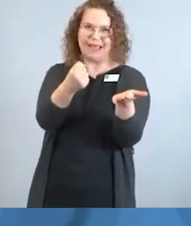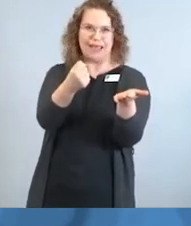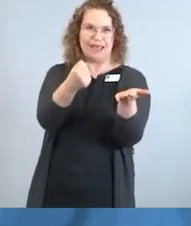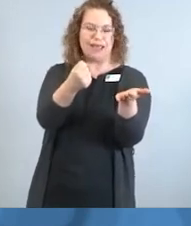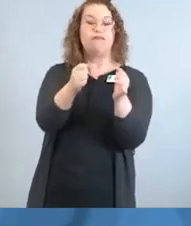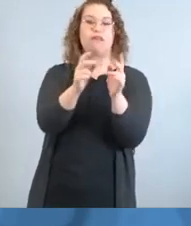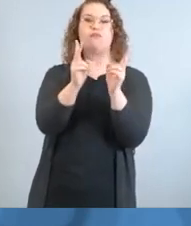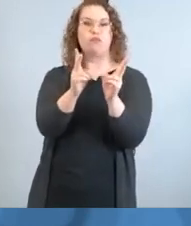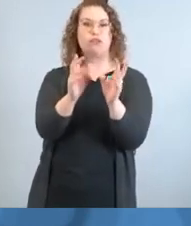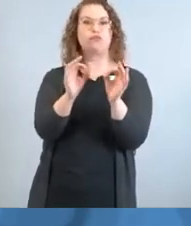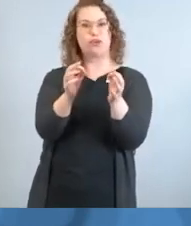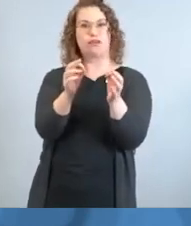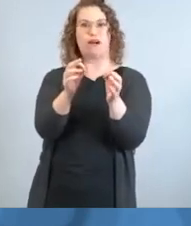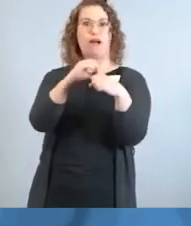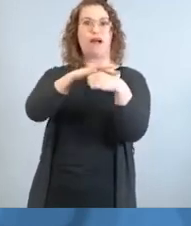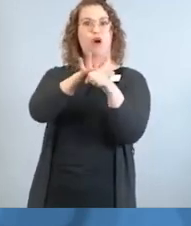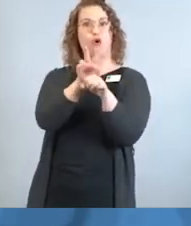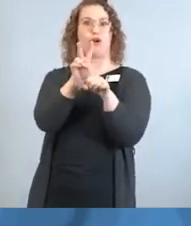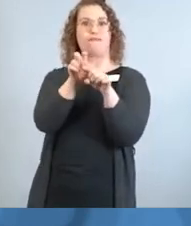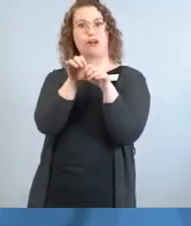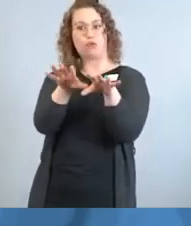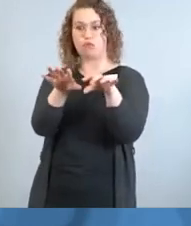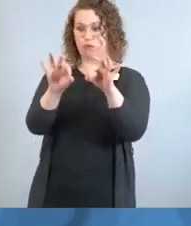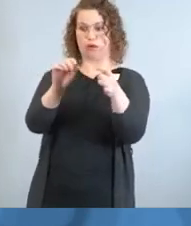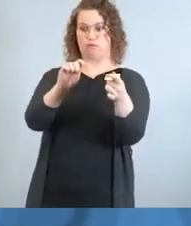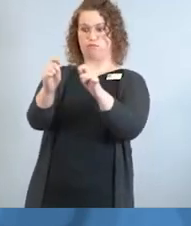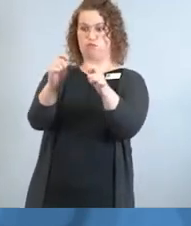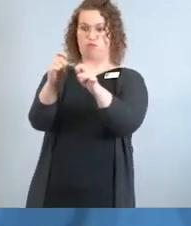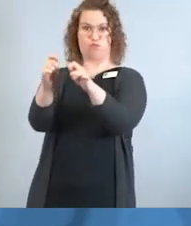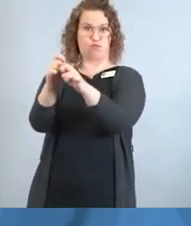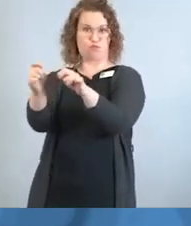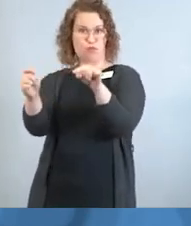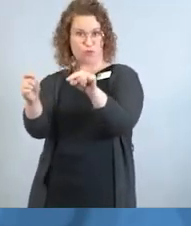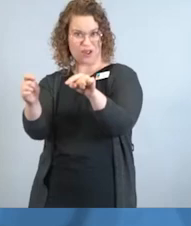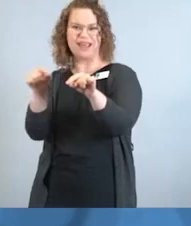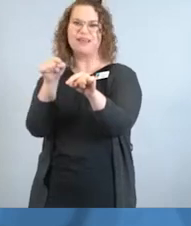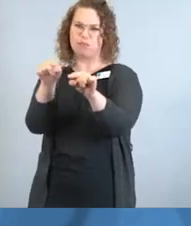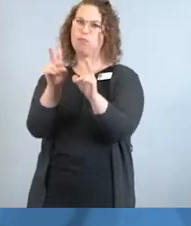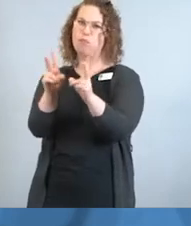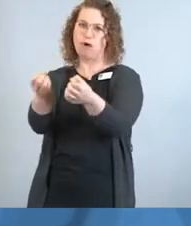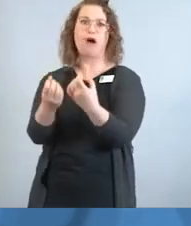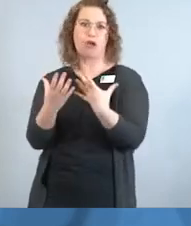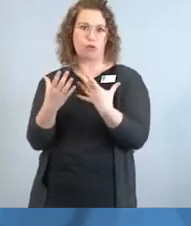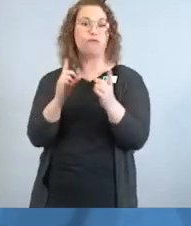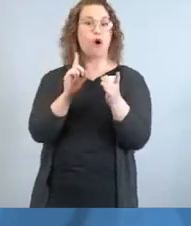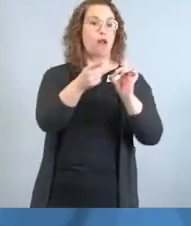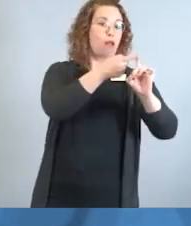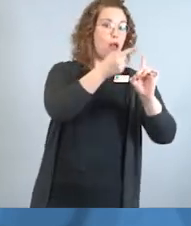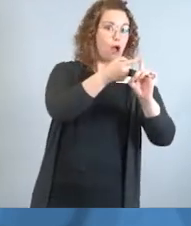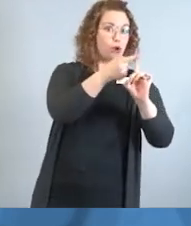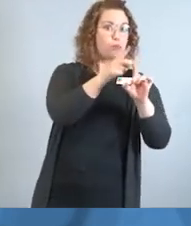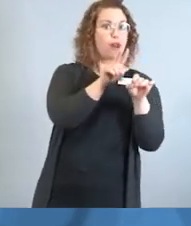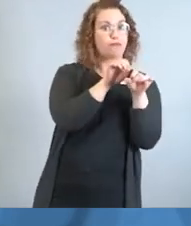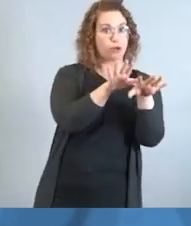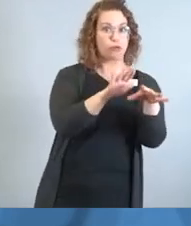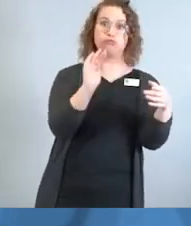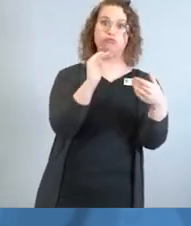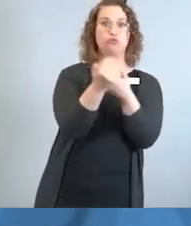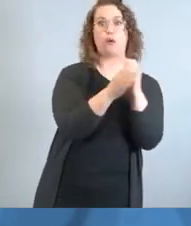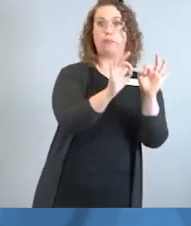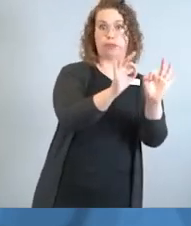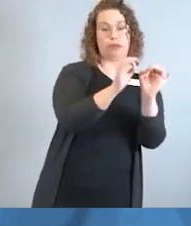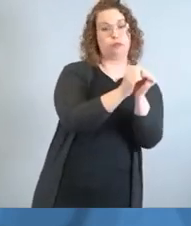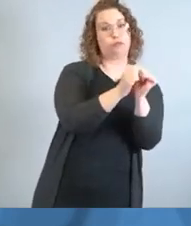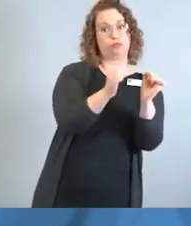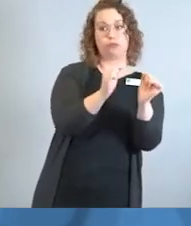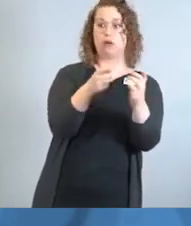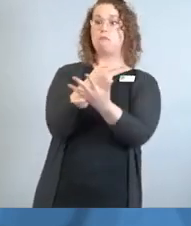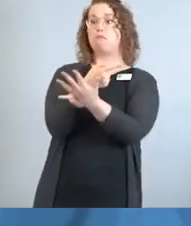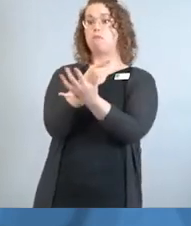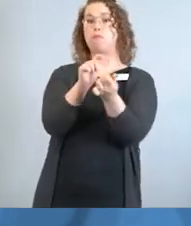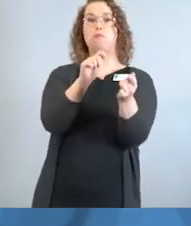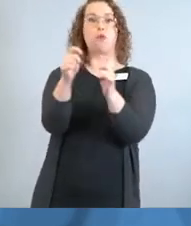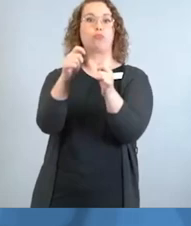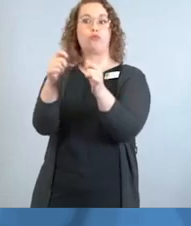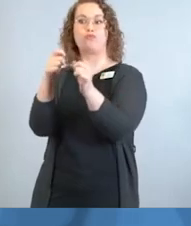Meillä saattaa olla suojaa alkuperäisiä viruksia vastaan, mutta sitten ehkä tarvitaan tehosteannoksia muuntuneita viruksia vastaan.